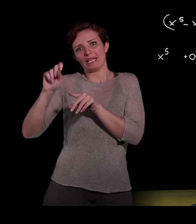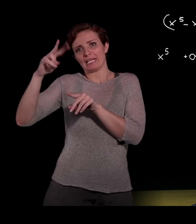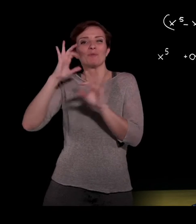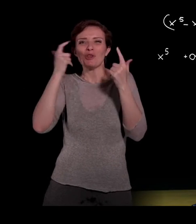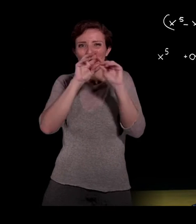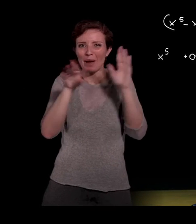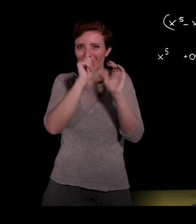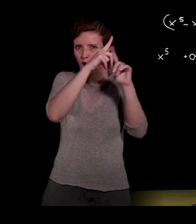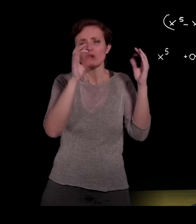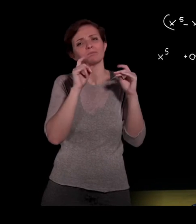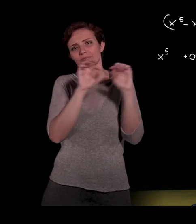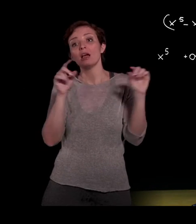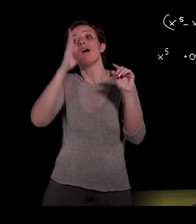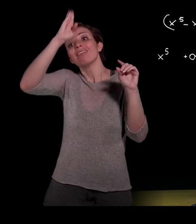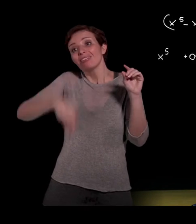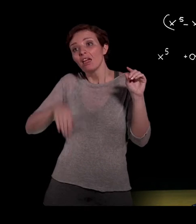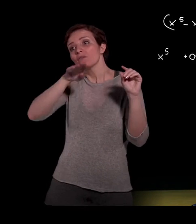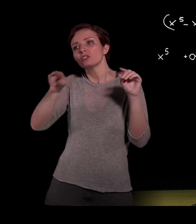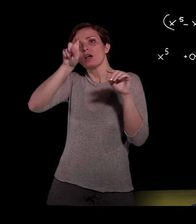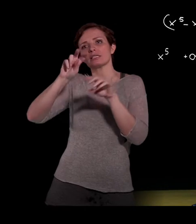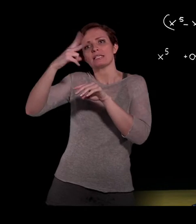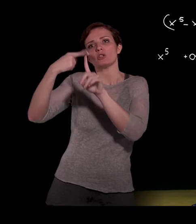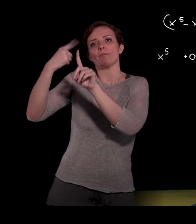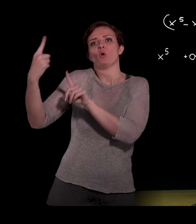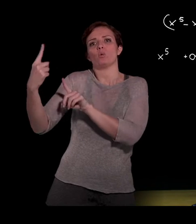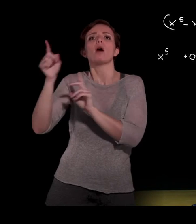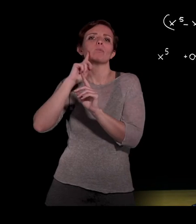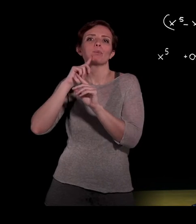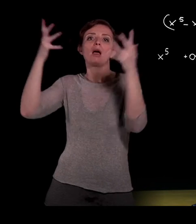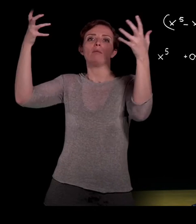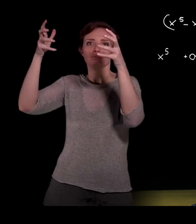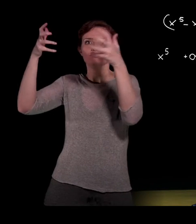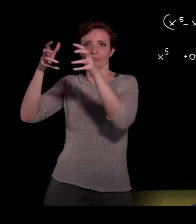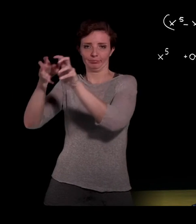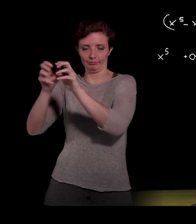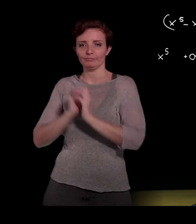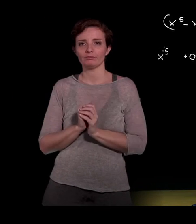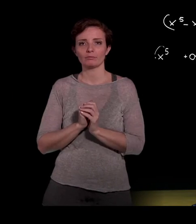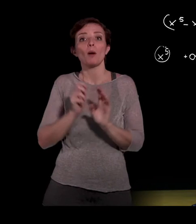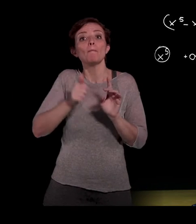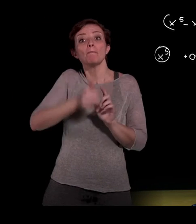Poi, andiamo a dividere il nostro polinomio per x²+1, anche esso in ordine crescente. La prima cosa da fare